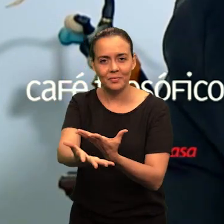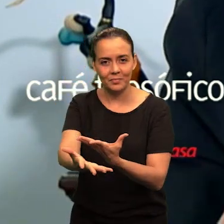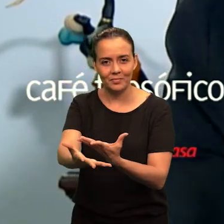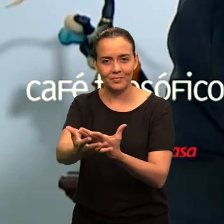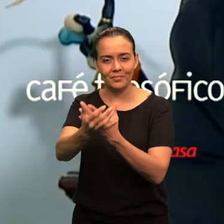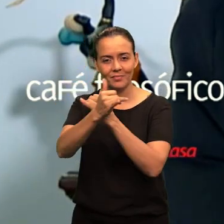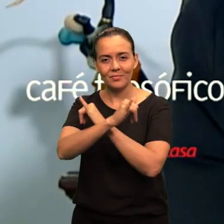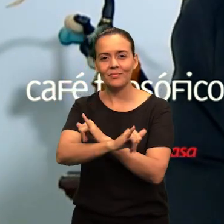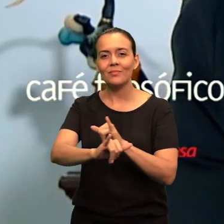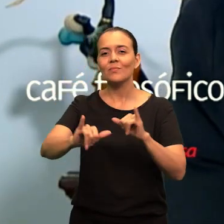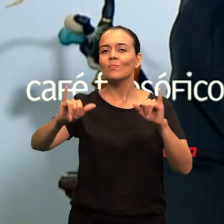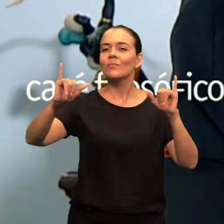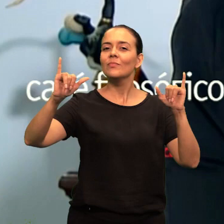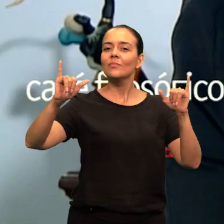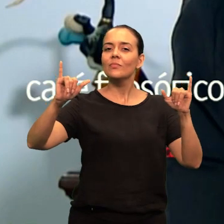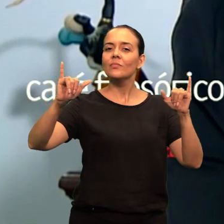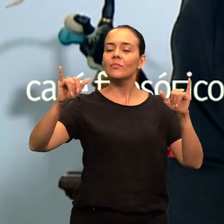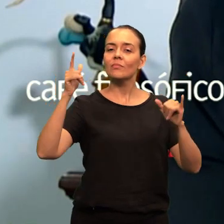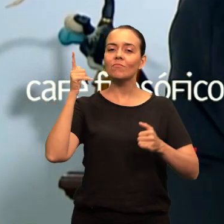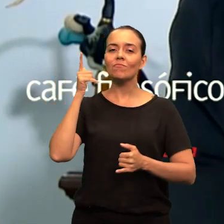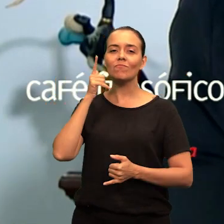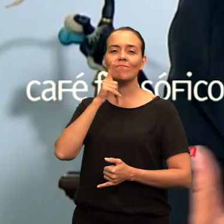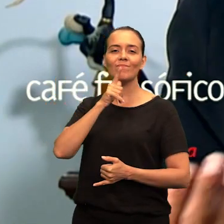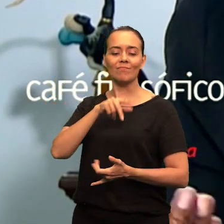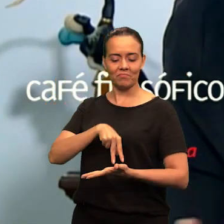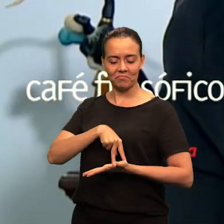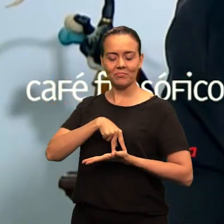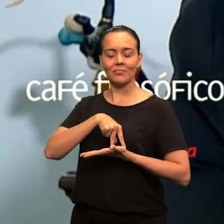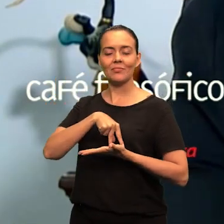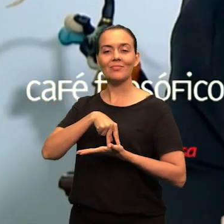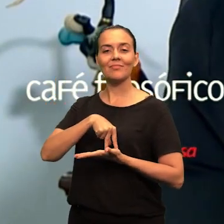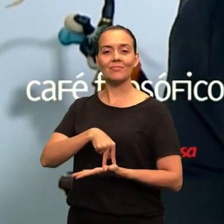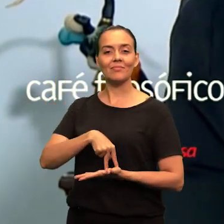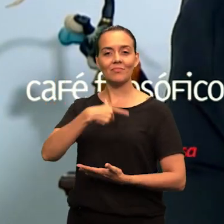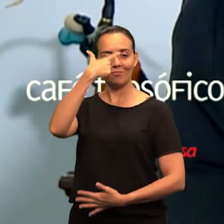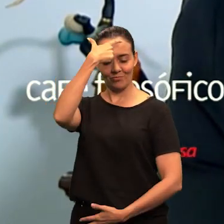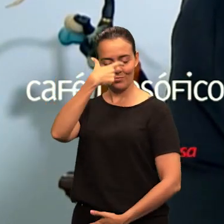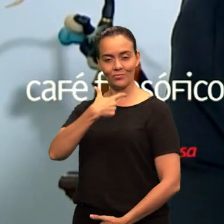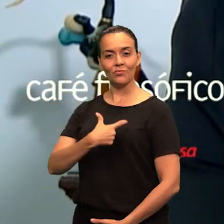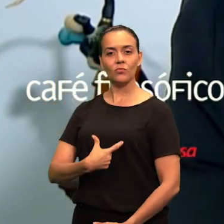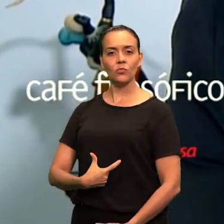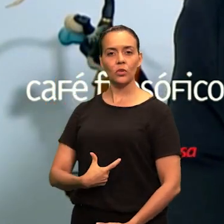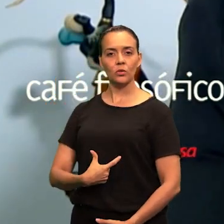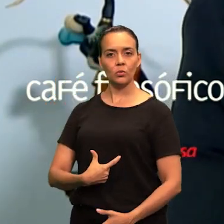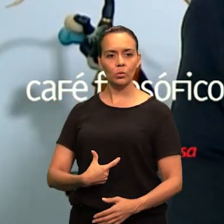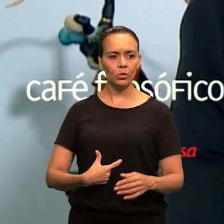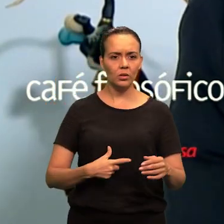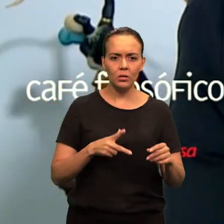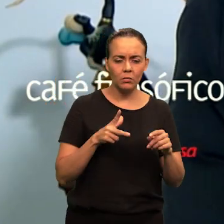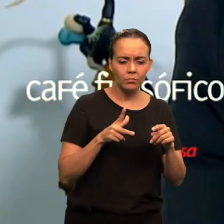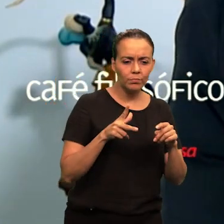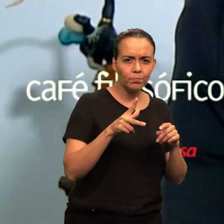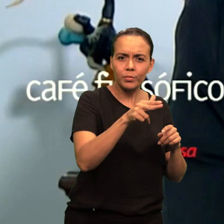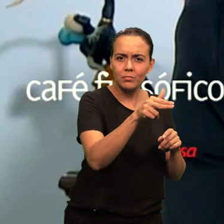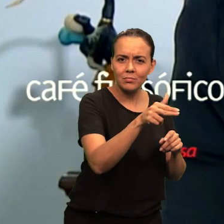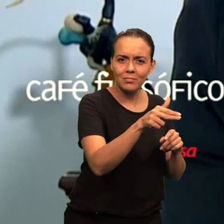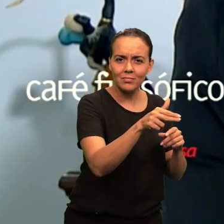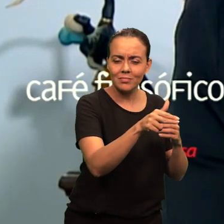tornar esse sujeito é fundamental, inclusive para romper com essas narrativas que são pautadas no ódio